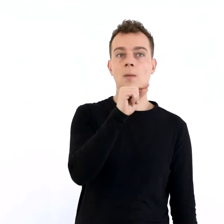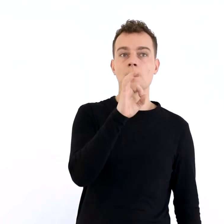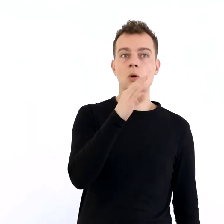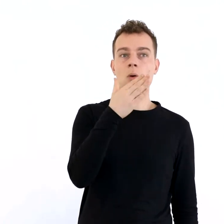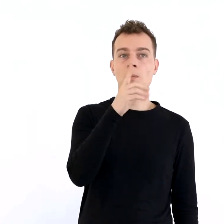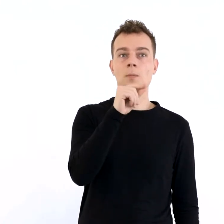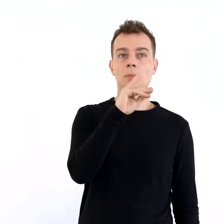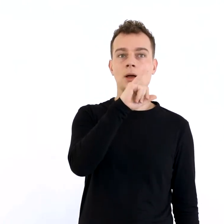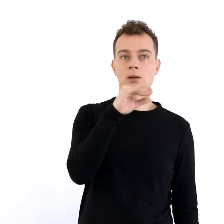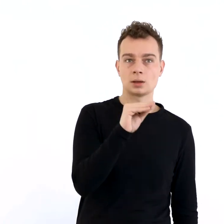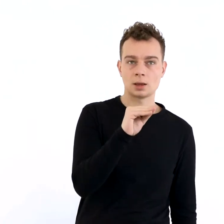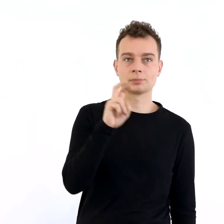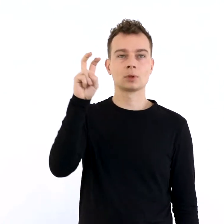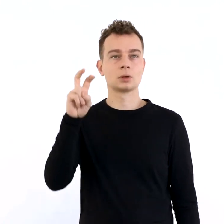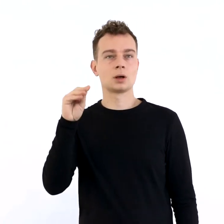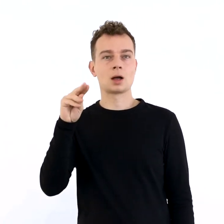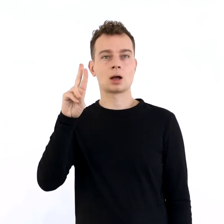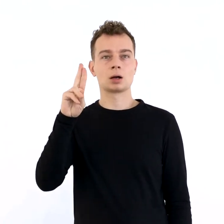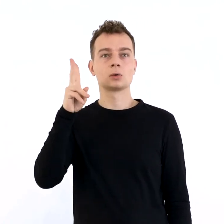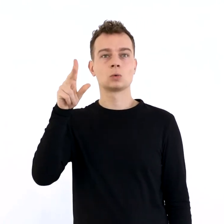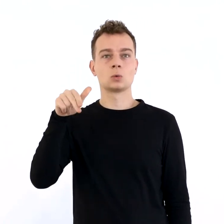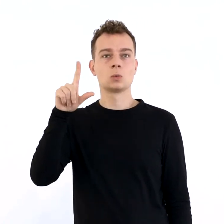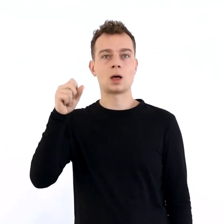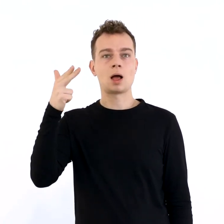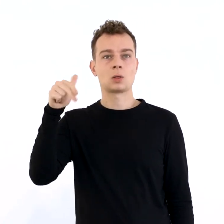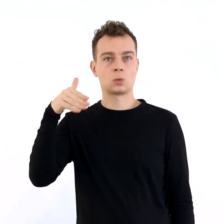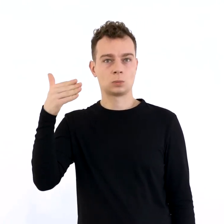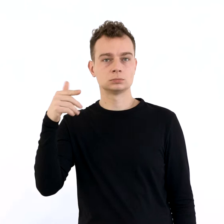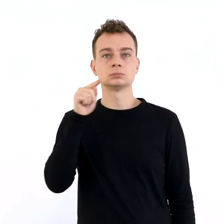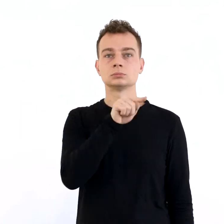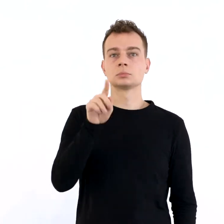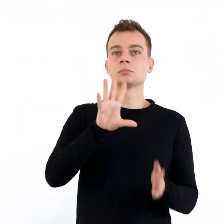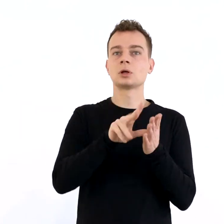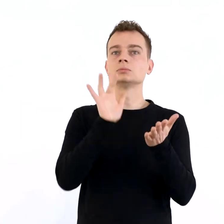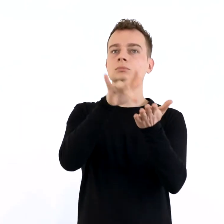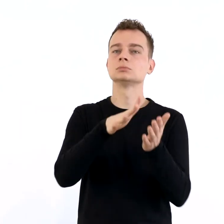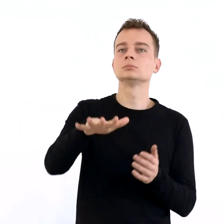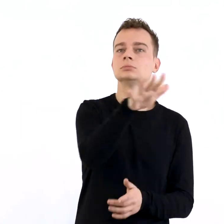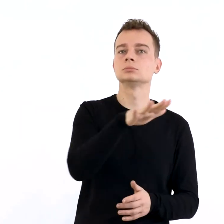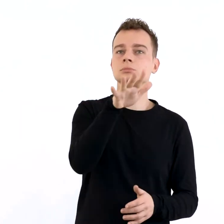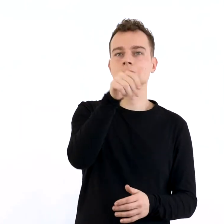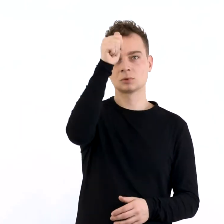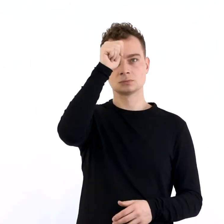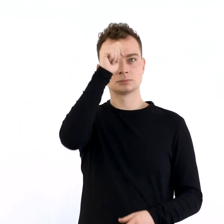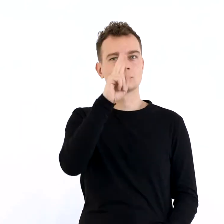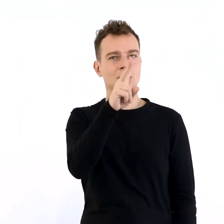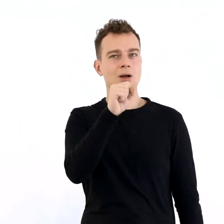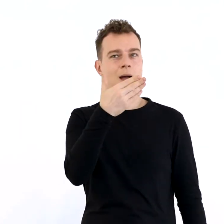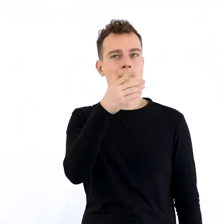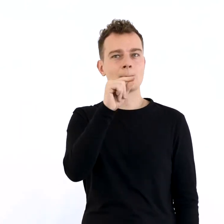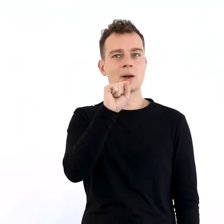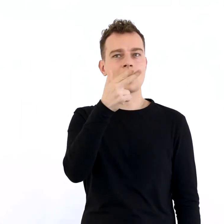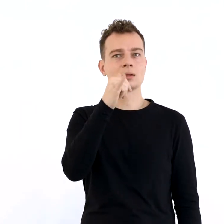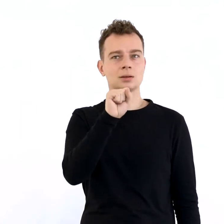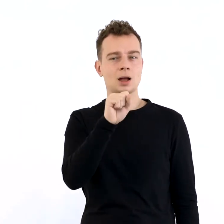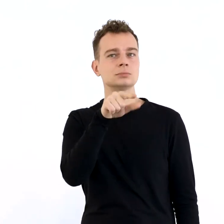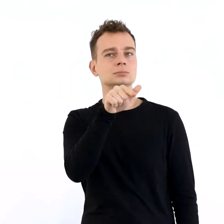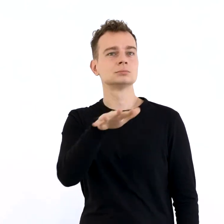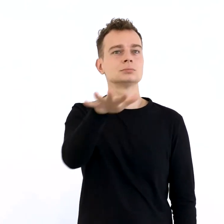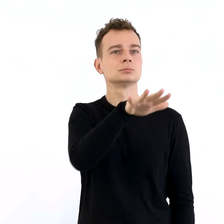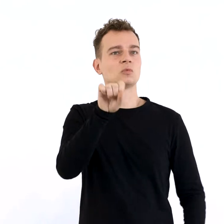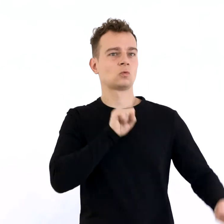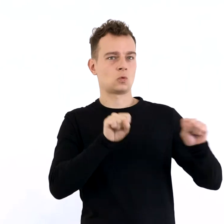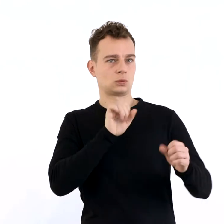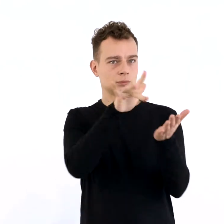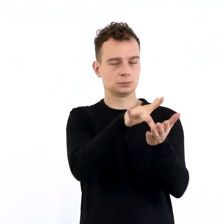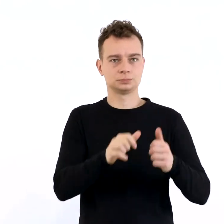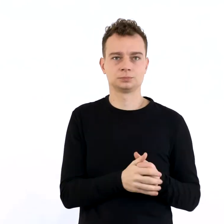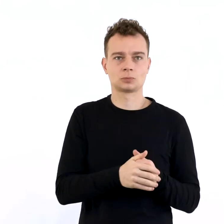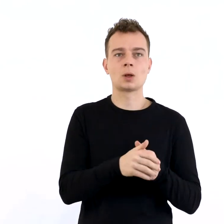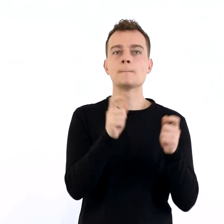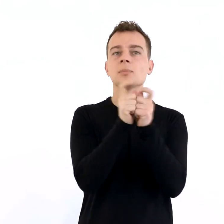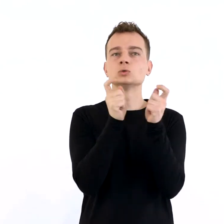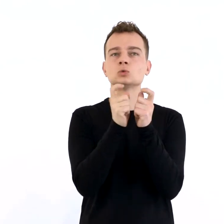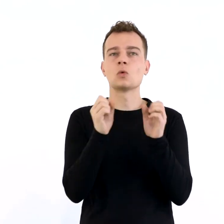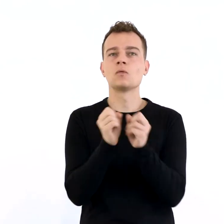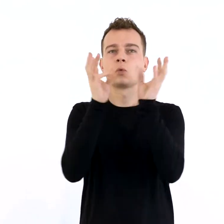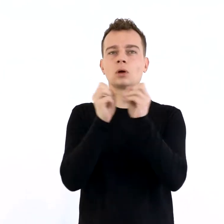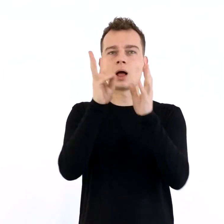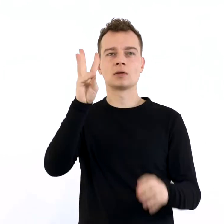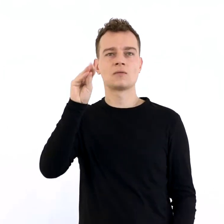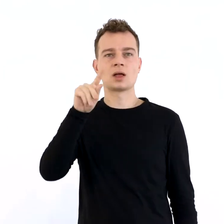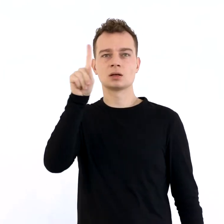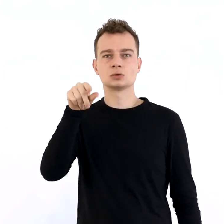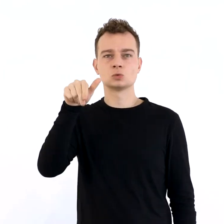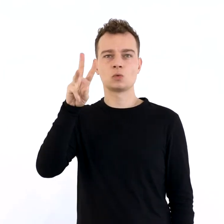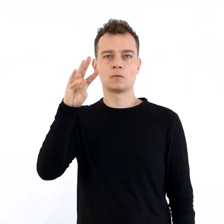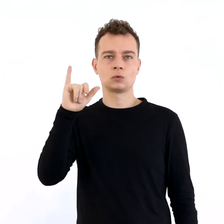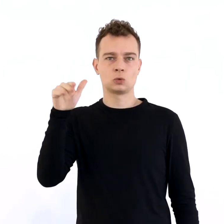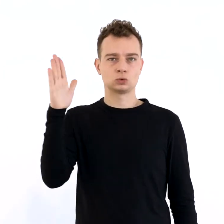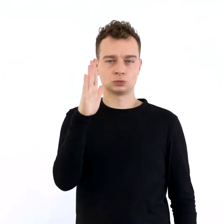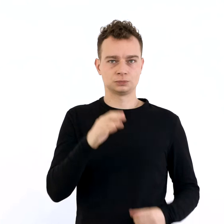Pompeje i Herkulanum to miasta w Kampanii (we Włoszech) położone w sąsiedztwie wulkanu Wezuwiusz